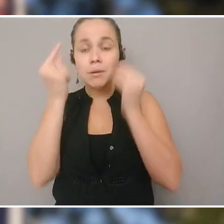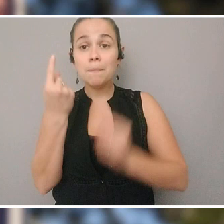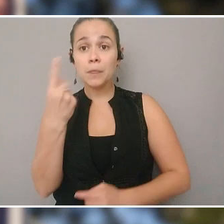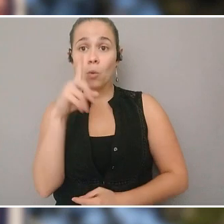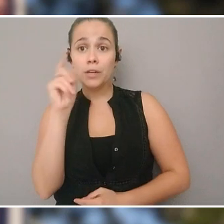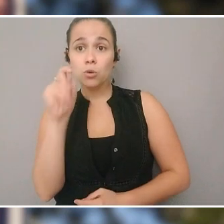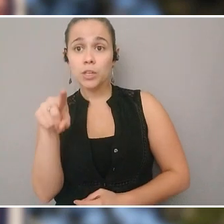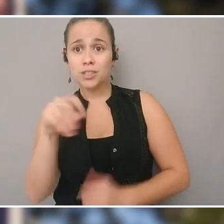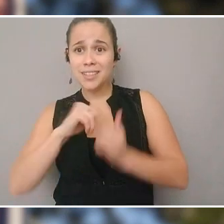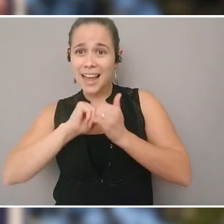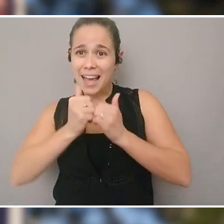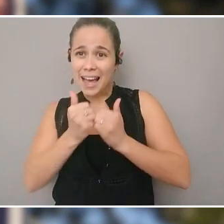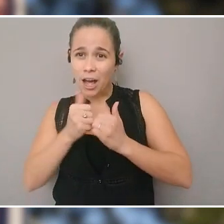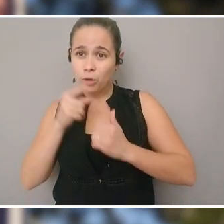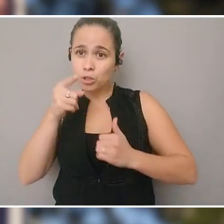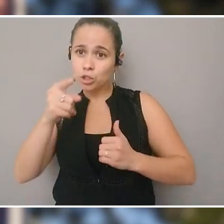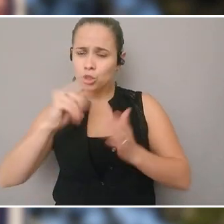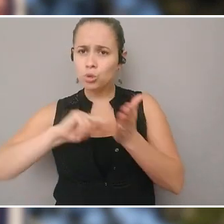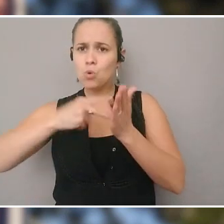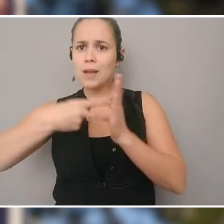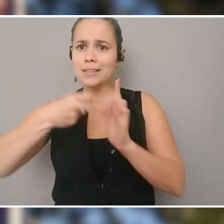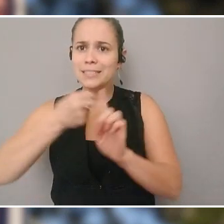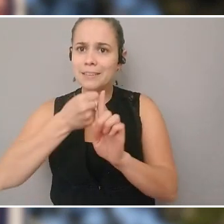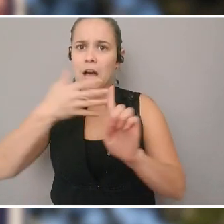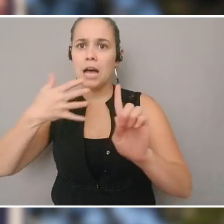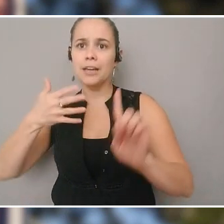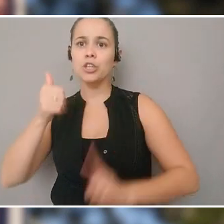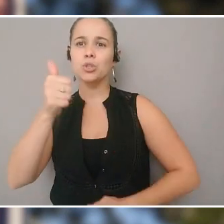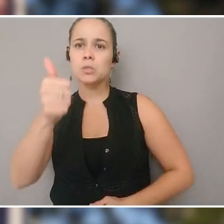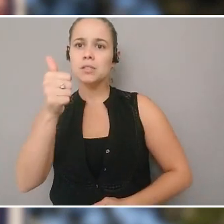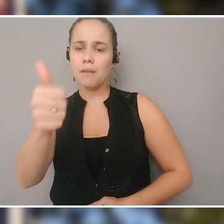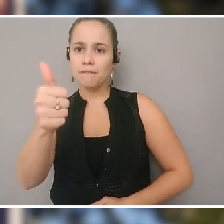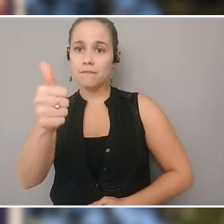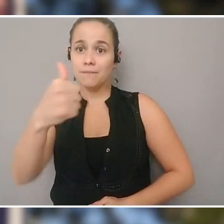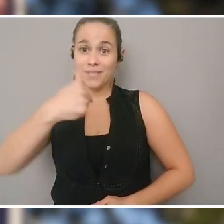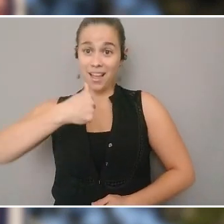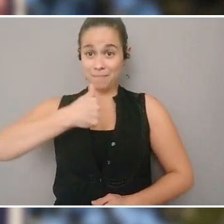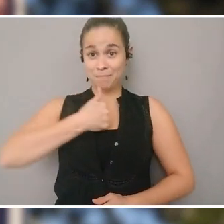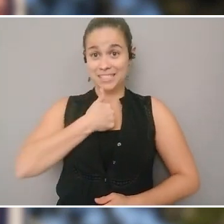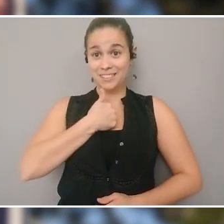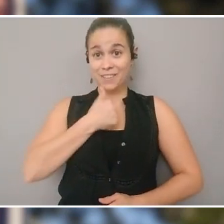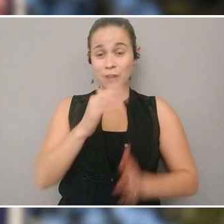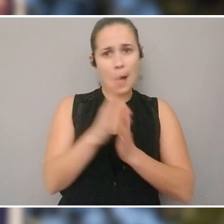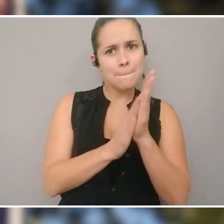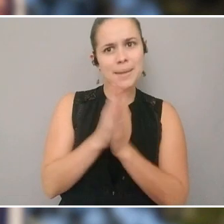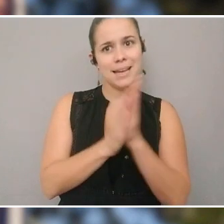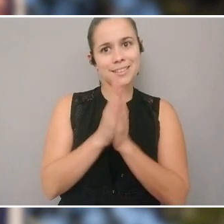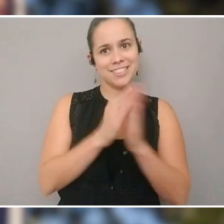¿Cómo te defines a ti mismo? Yo soy